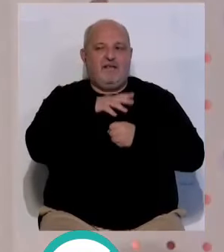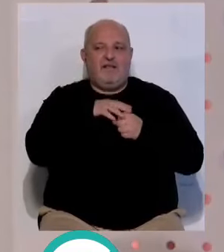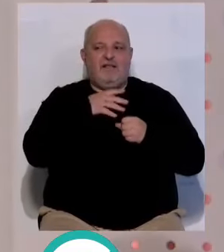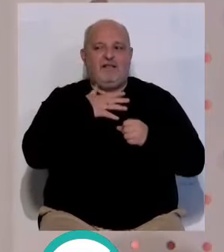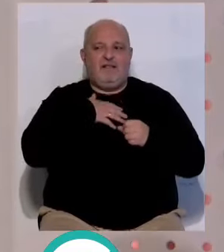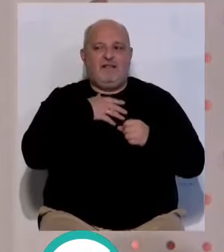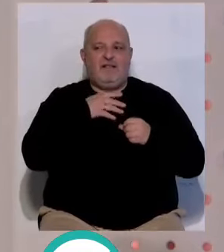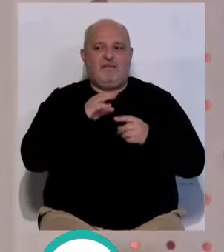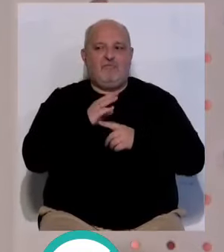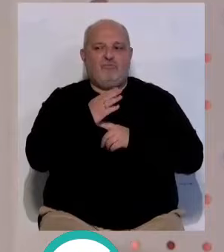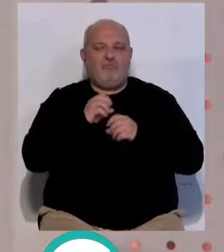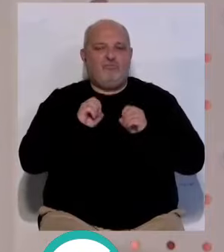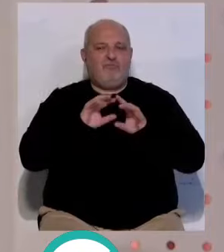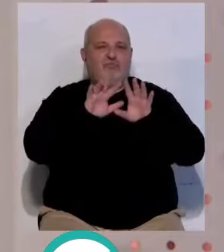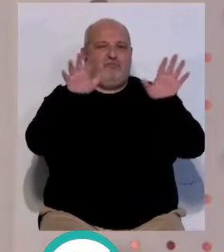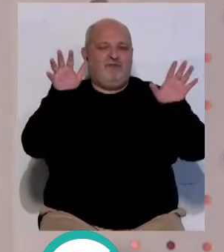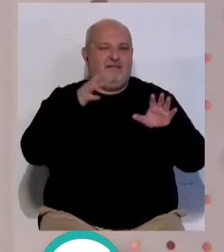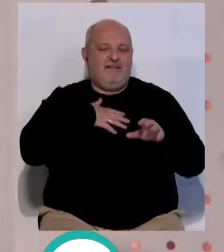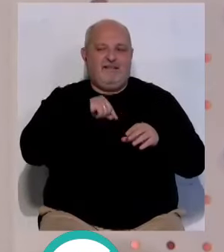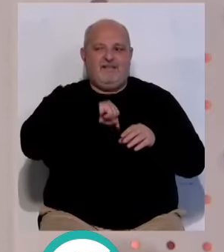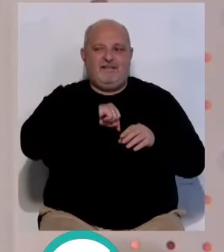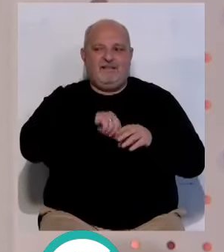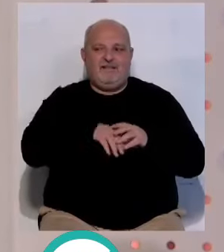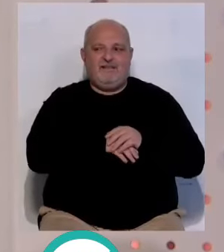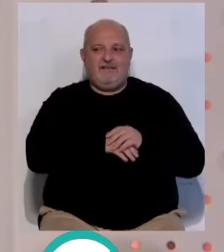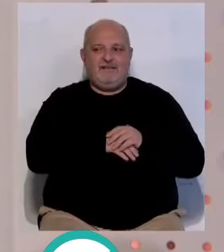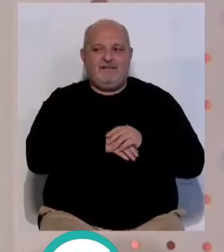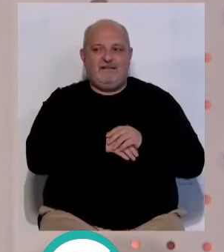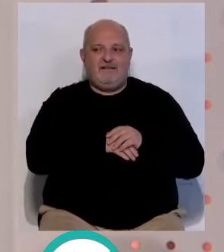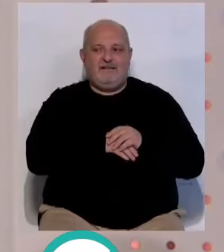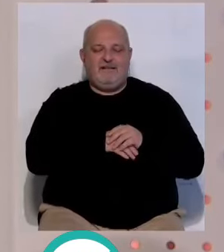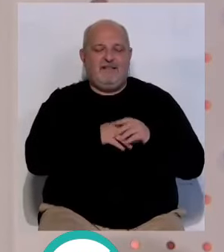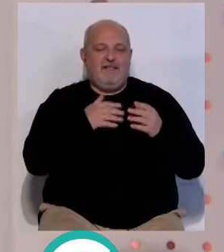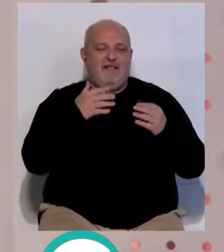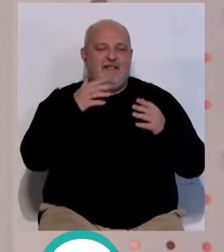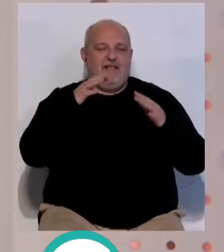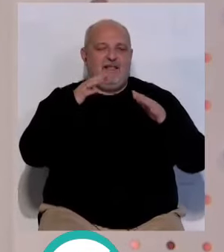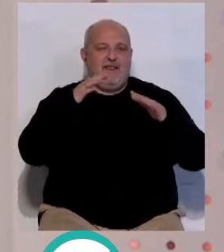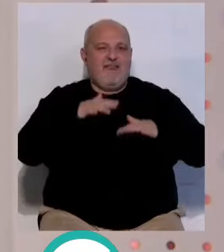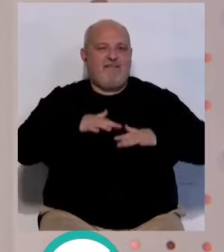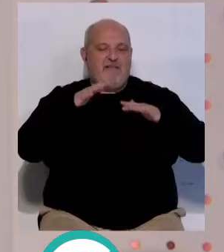nieve de para los niños me puse allí no ve o sea con la nieve de verdad te mandaré te mandaré una